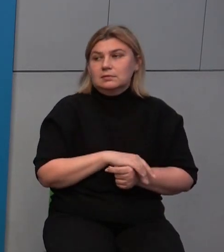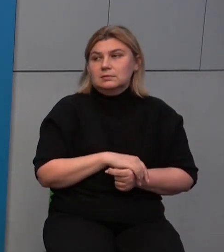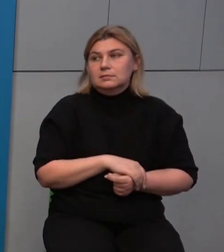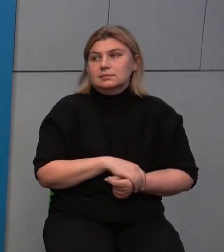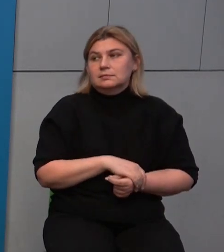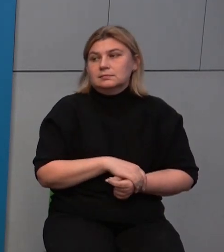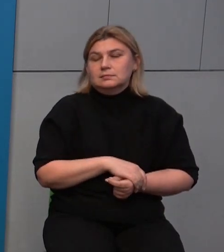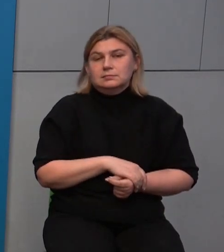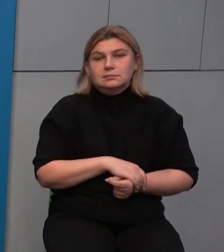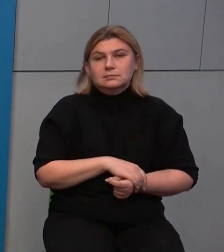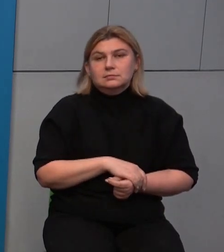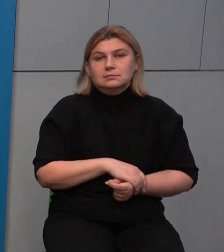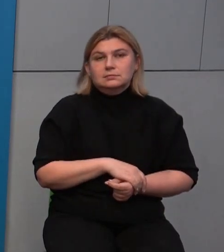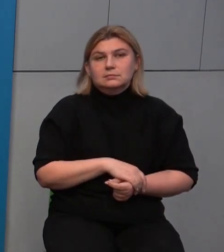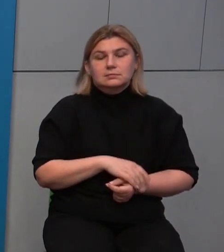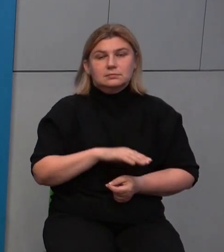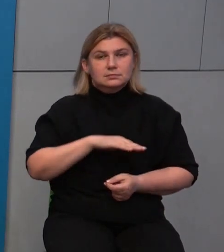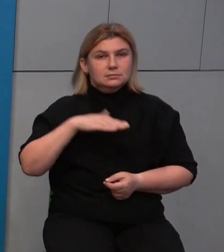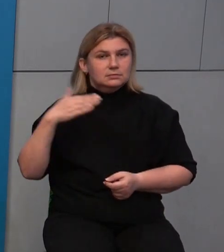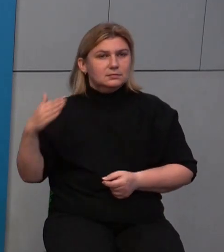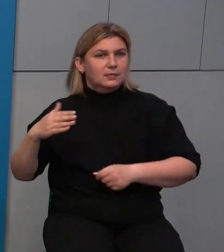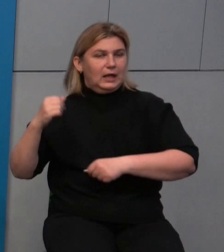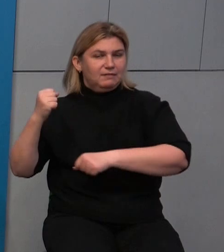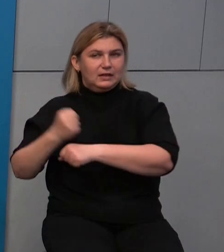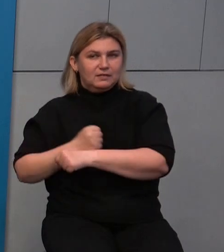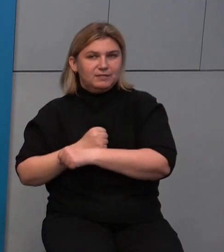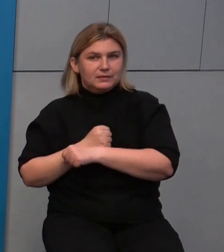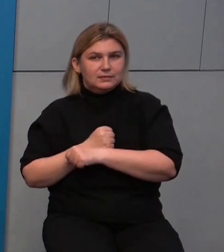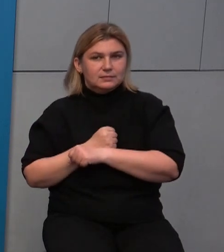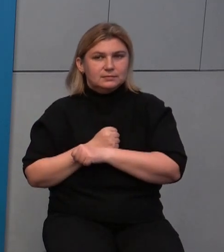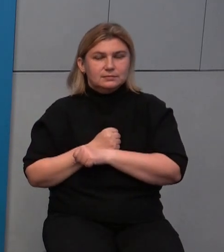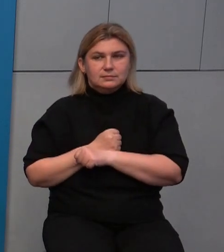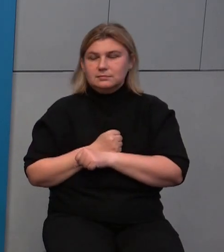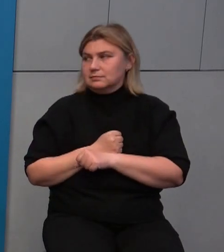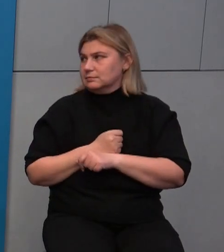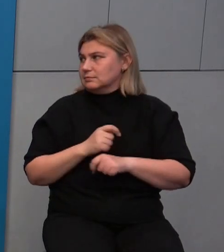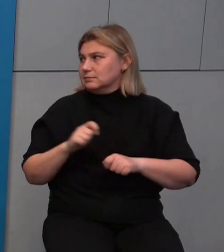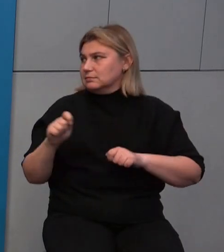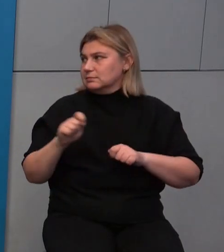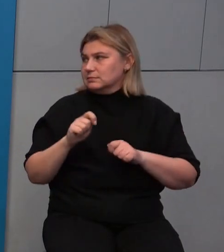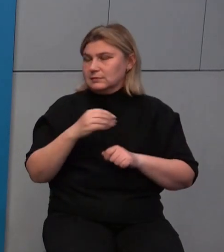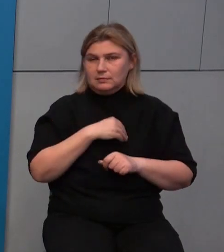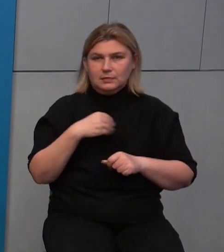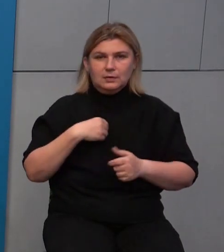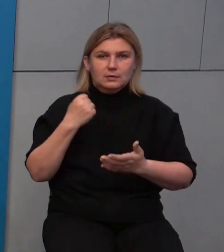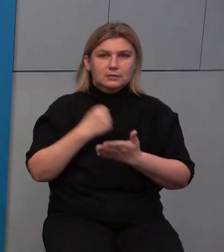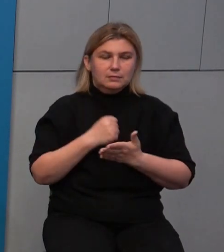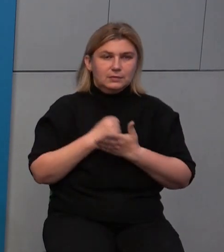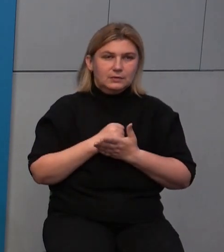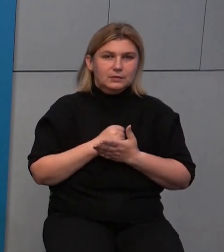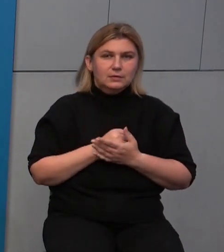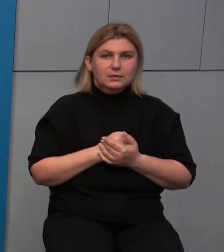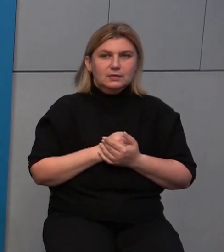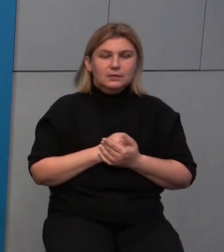prawicowo-konserwatywny, że tak powiem, roztrząsa polskie sprawy wielkie z kosmitami w tle.